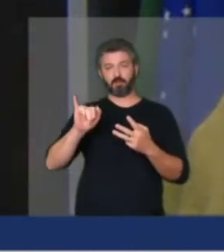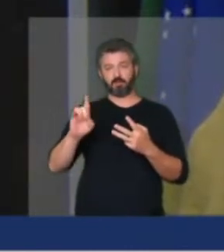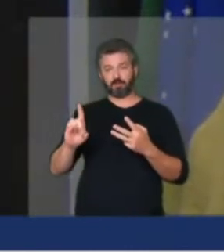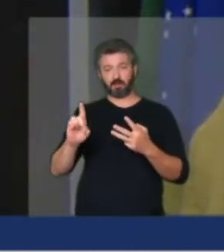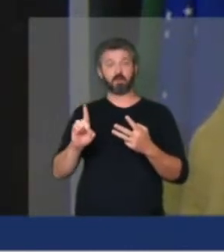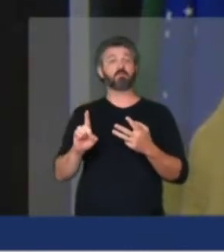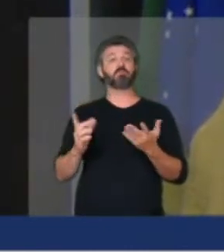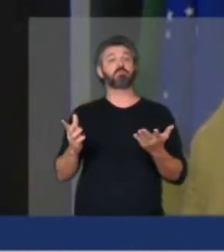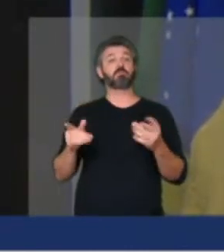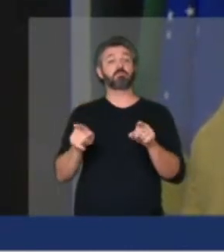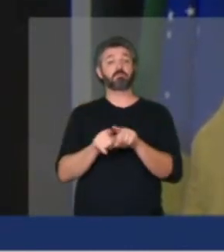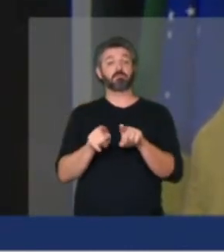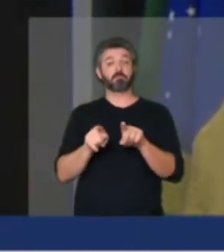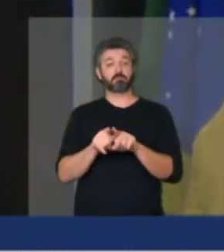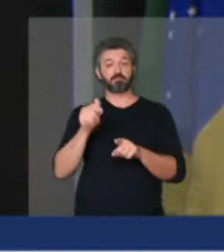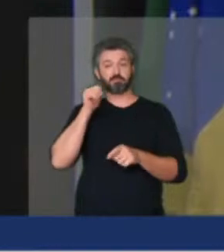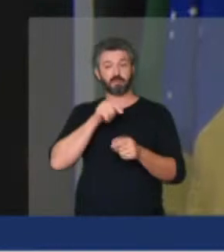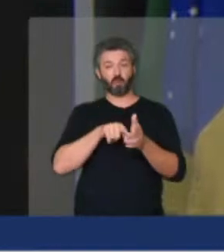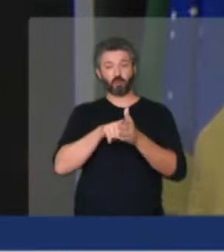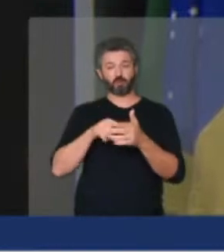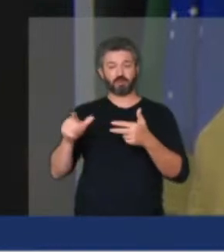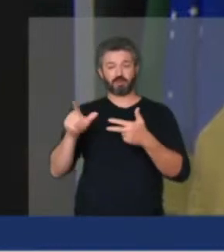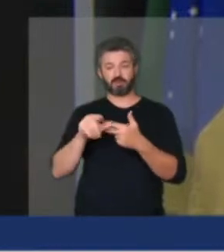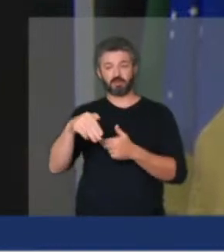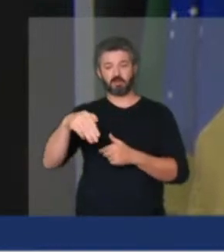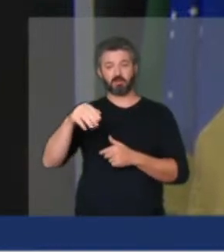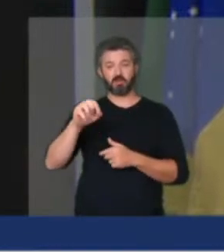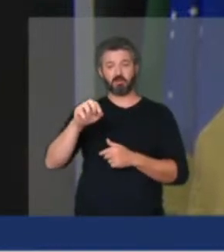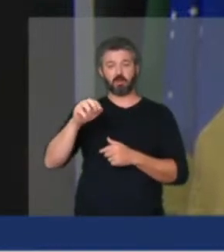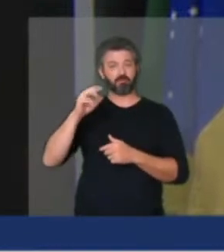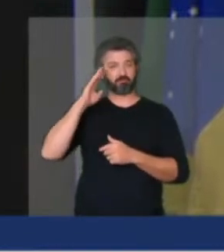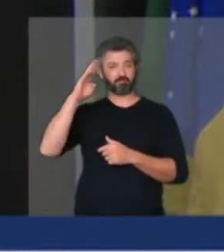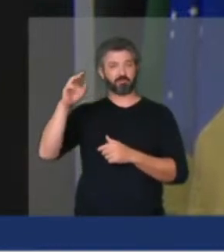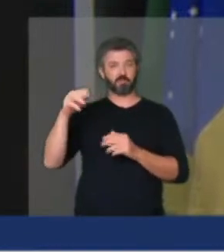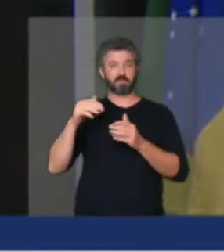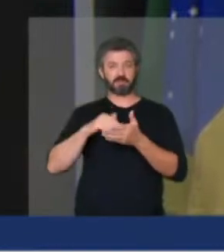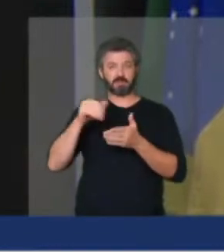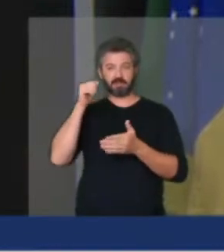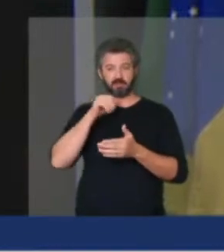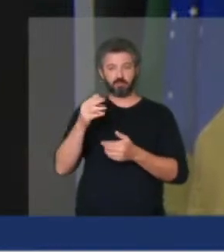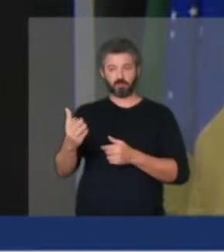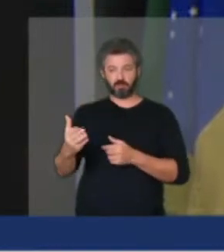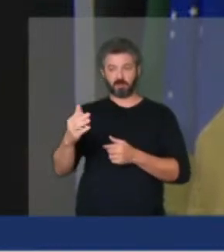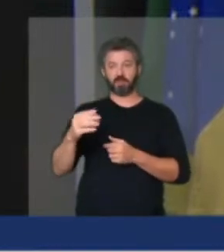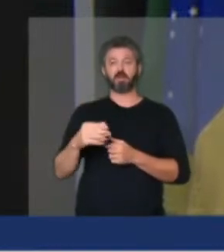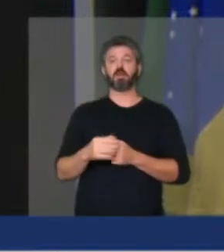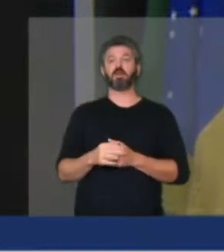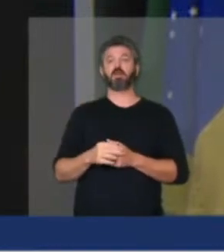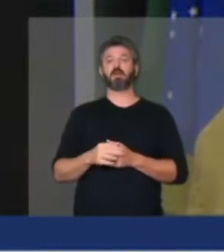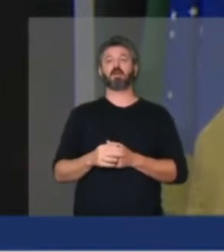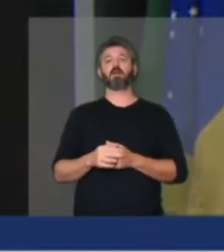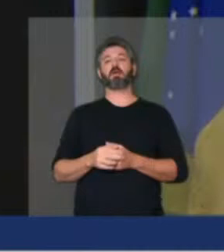A NOSSA CONSULTORA MORO AQUI DA SECRETARIA DA MULHER, A CONSULTORA DANIELA E TAMBÉM AGRADECER O MEU GABINETE EM NOME DO LUIZ EDUARDO. E A TODOS QUE ESTÃO AQUI PARA QUE